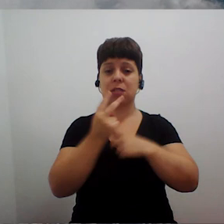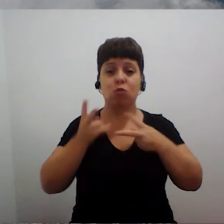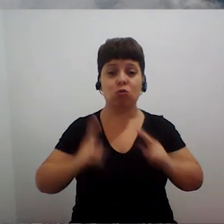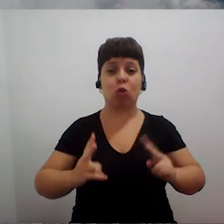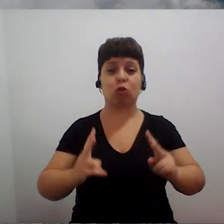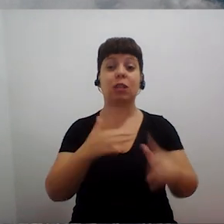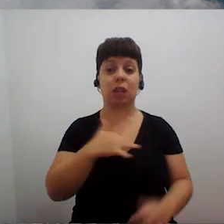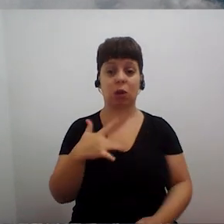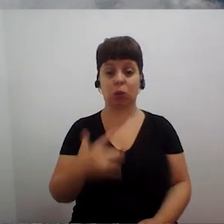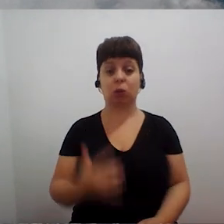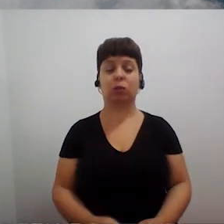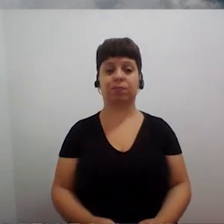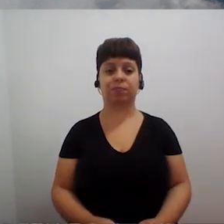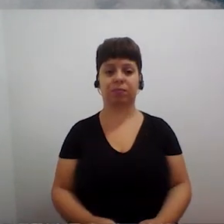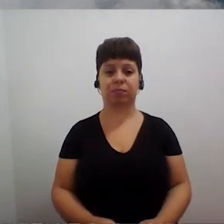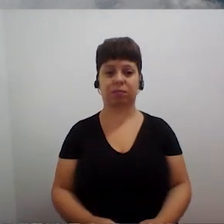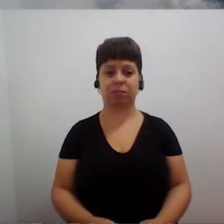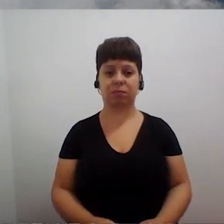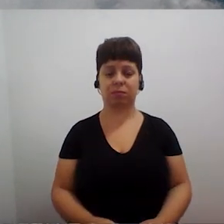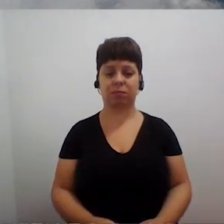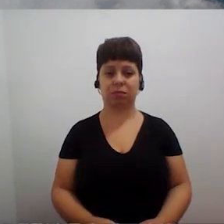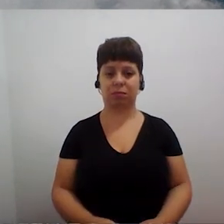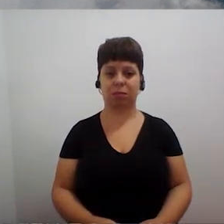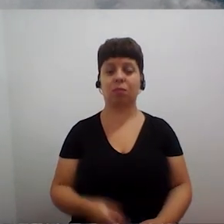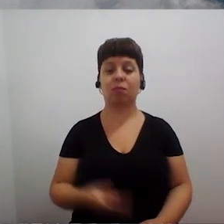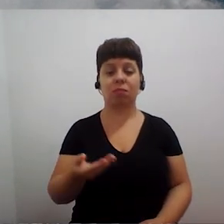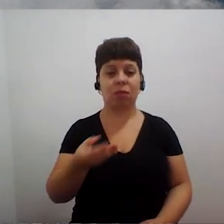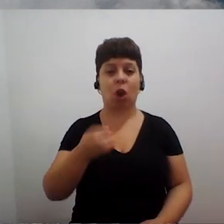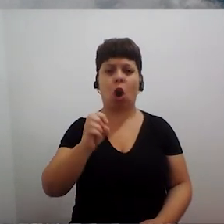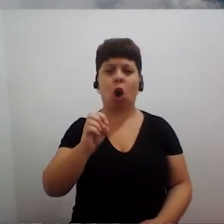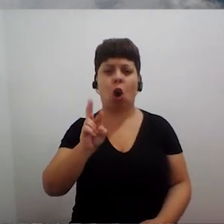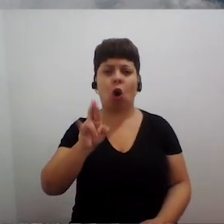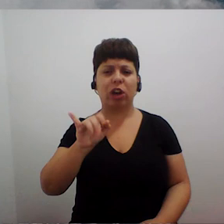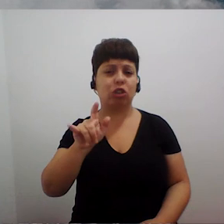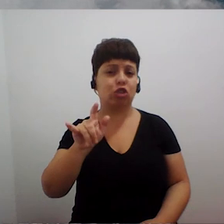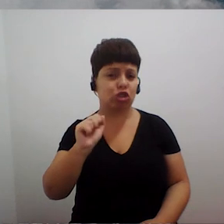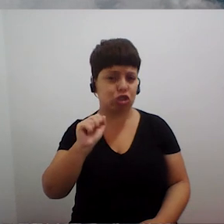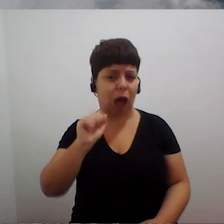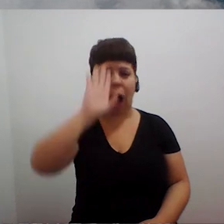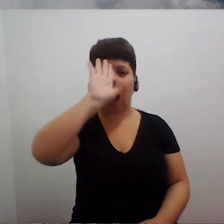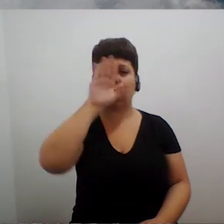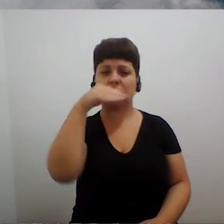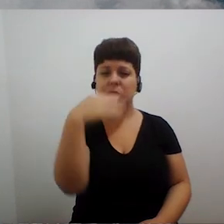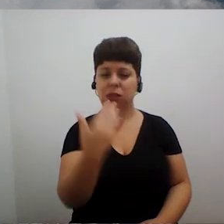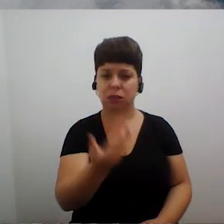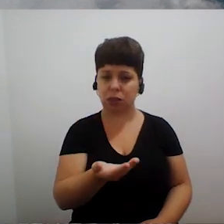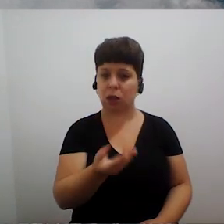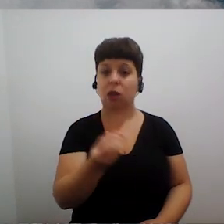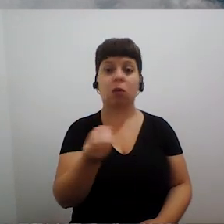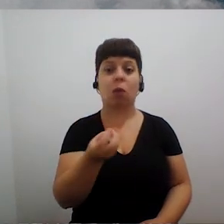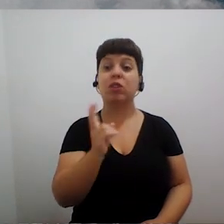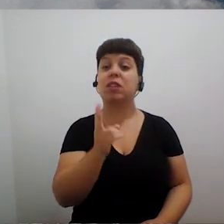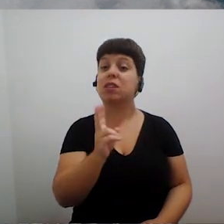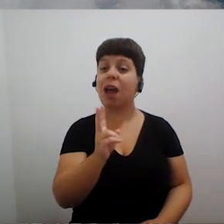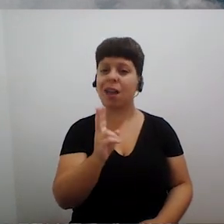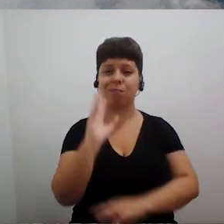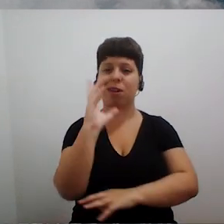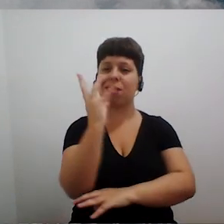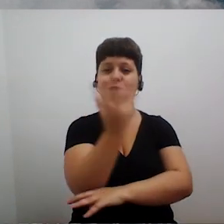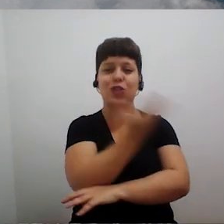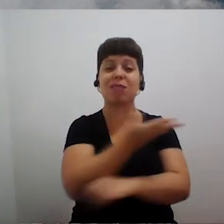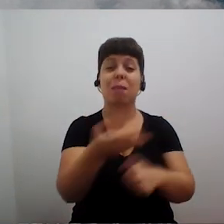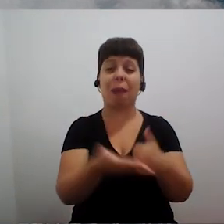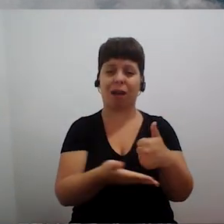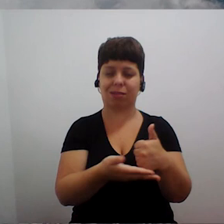os orixás e os rituais dedicados a eles tem como base os elementos da natureza em tudo que a compõem e